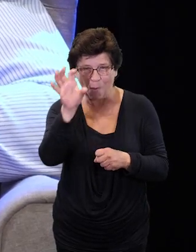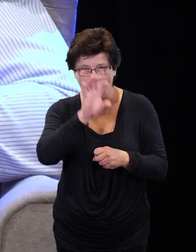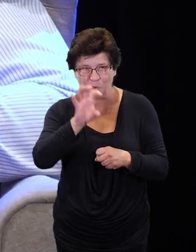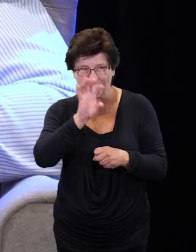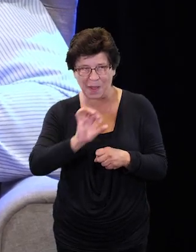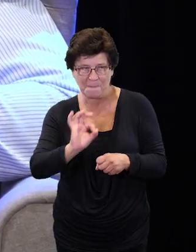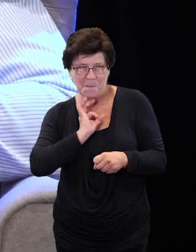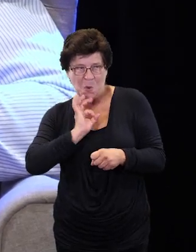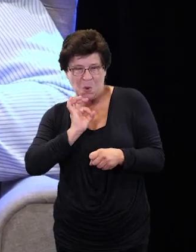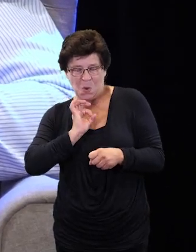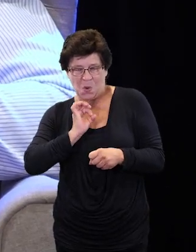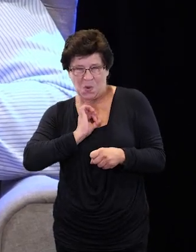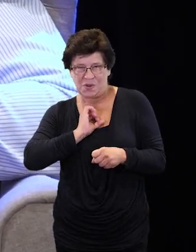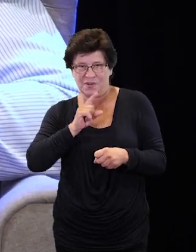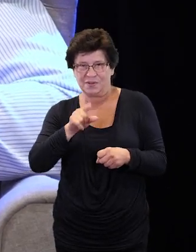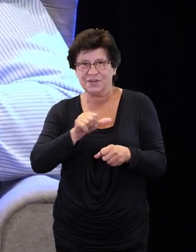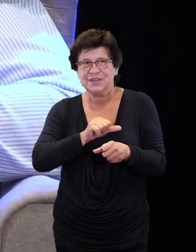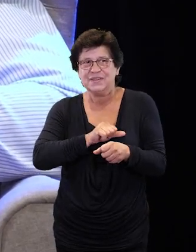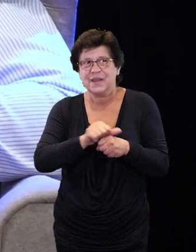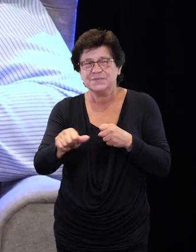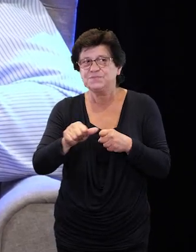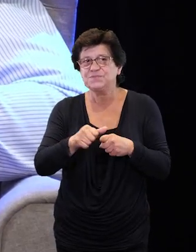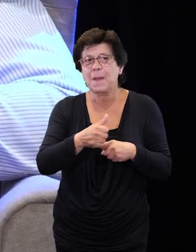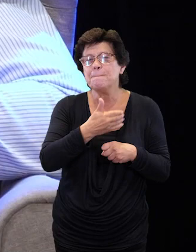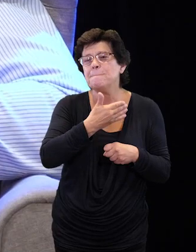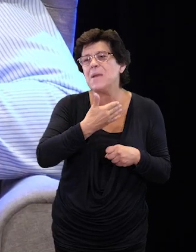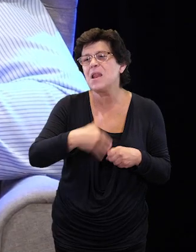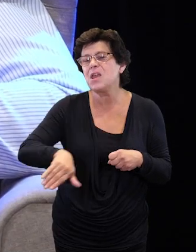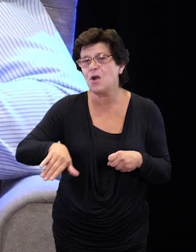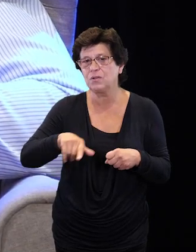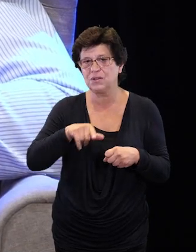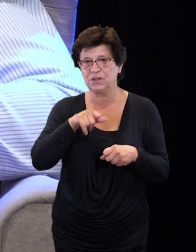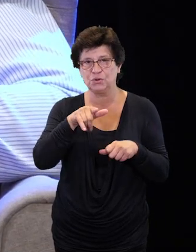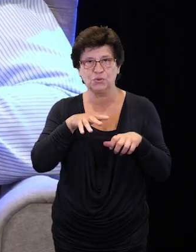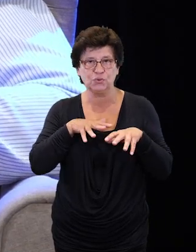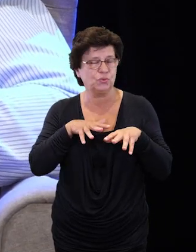To są miliony, czasem były dziesiątki milionów miesięcznie